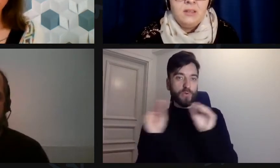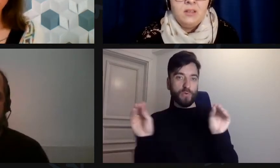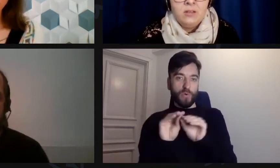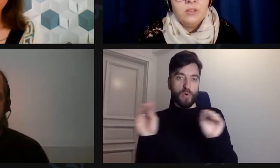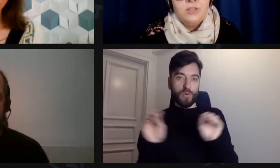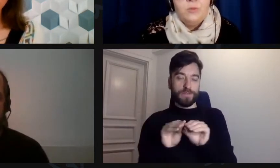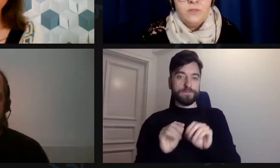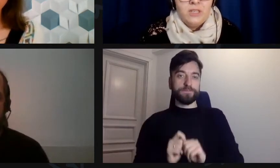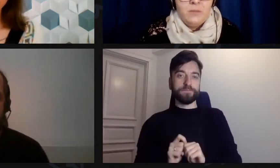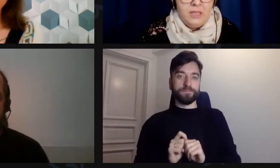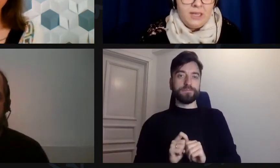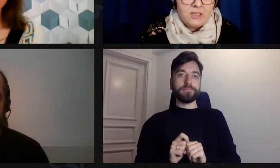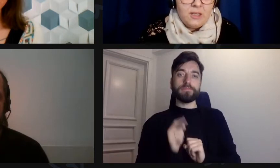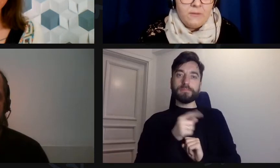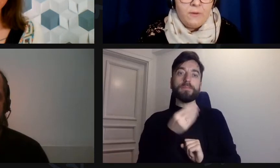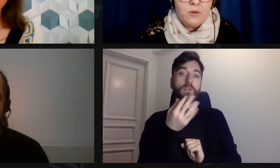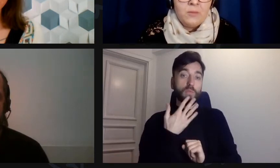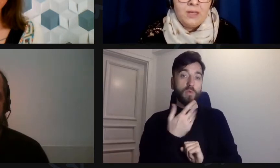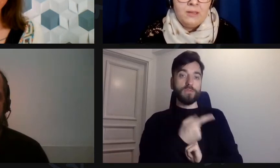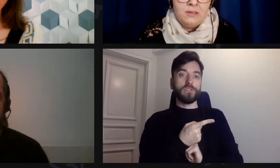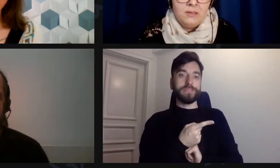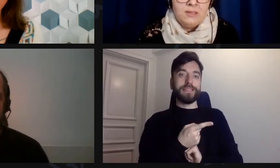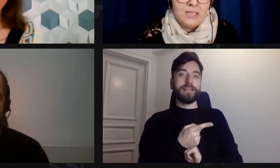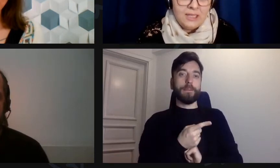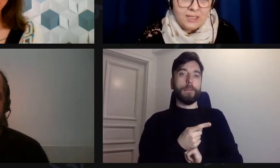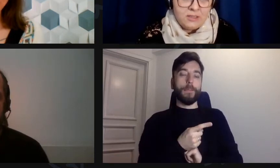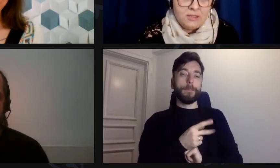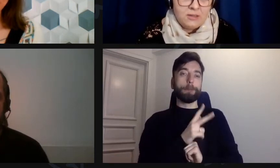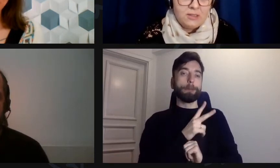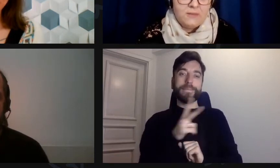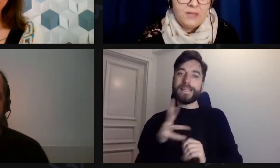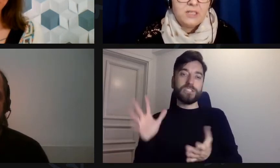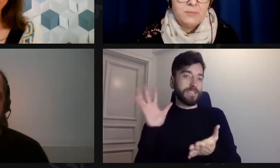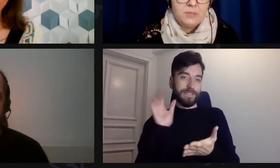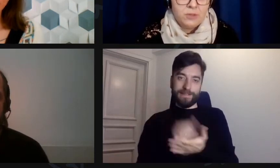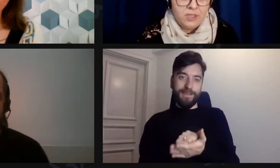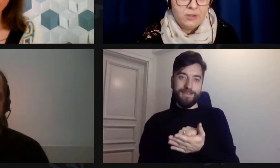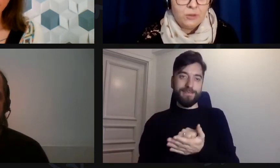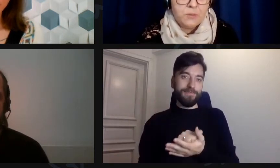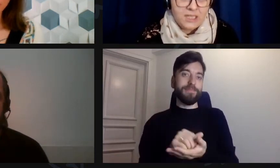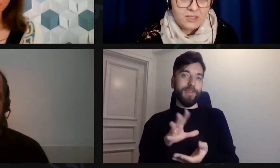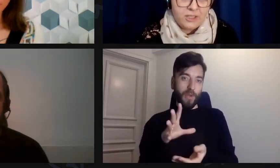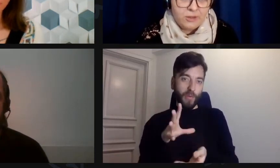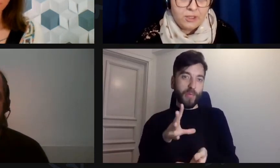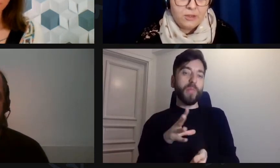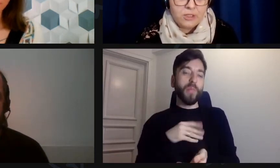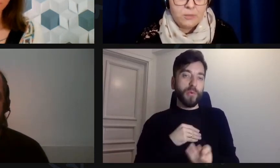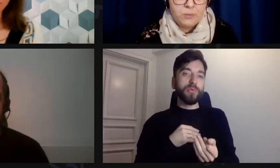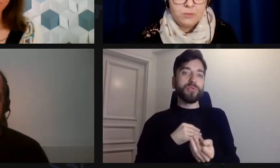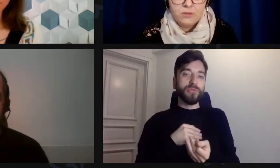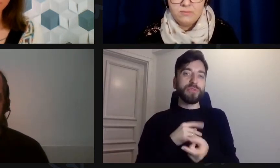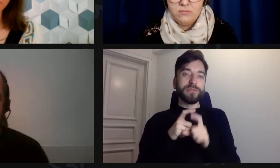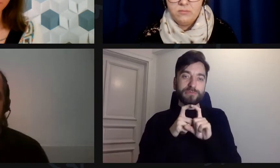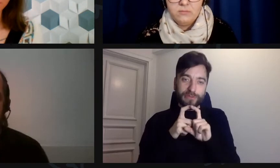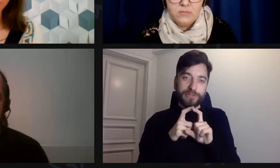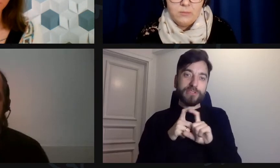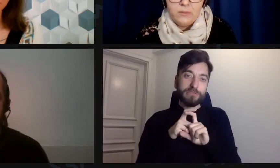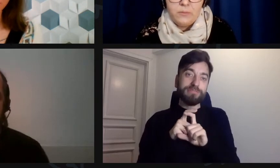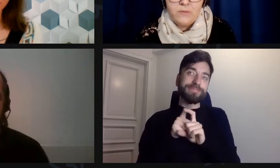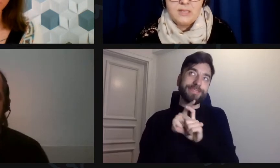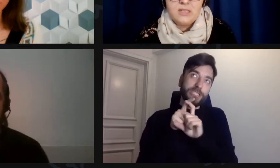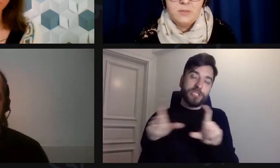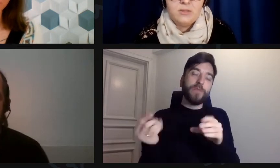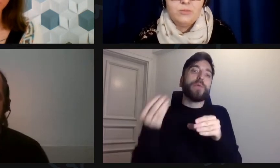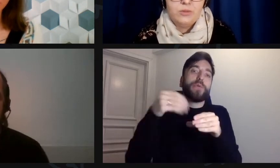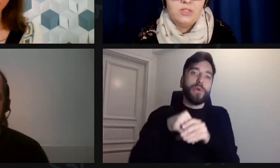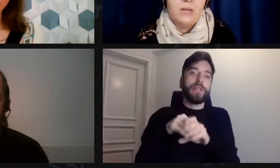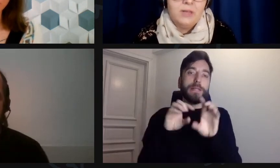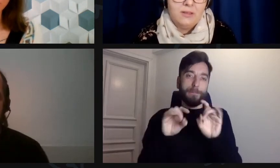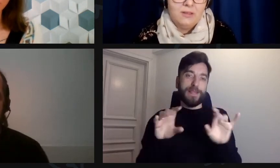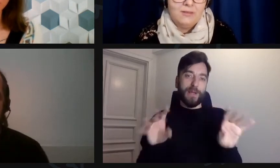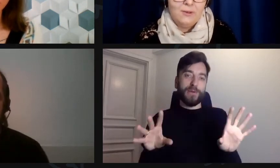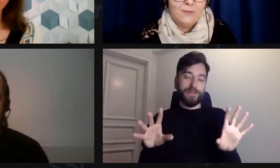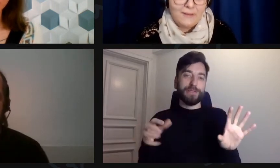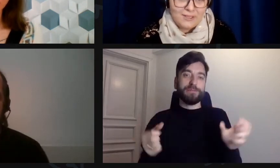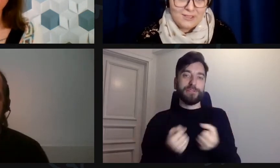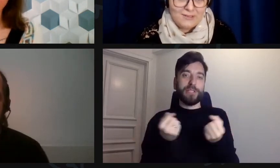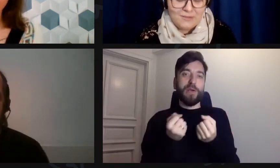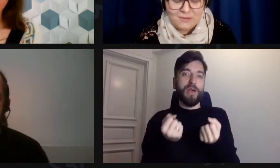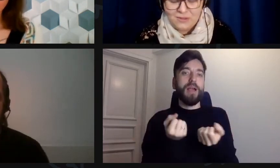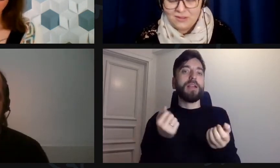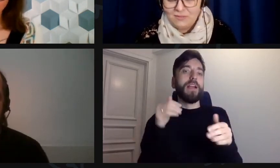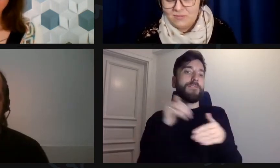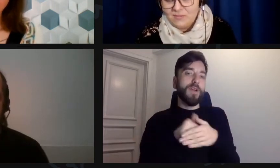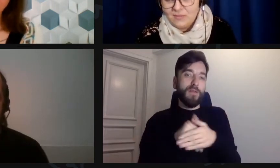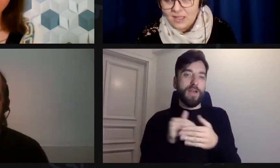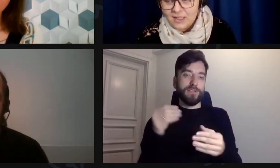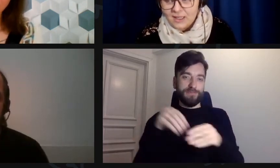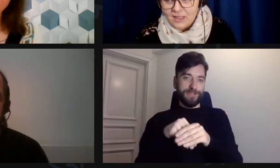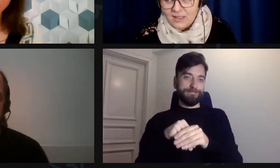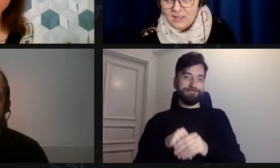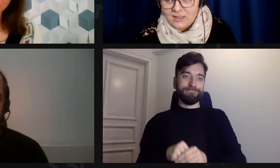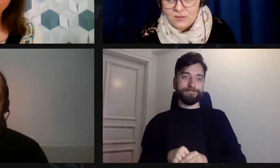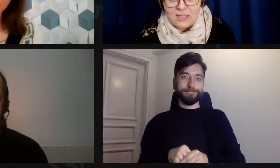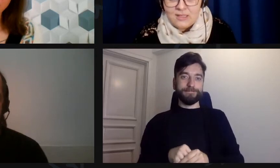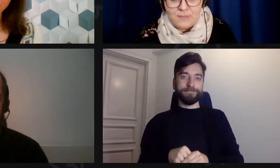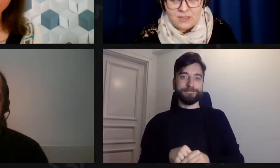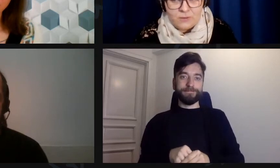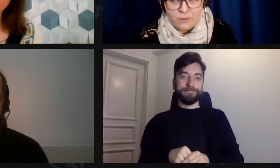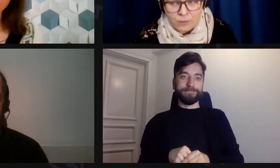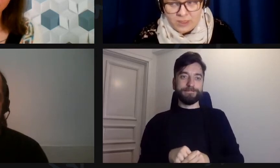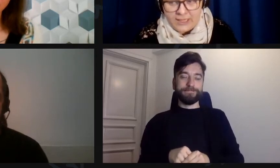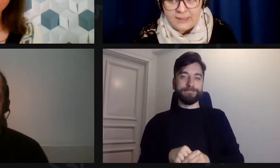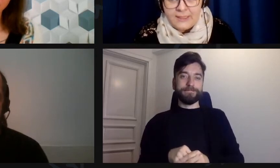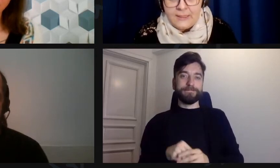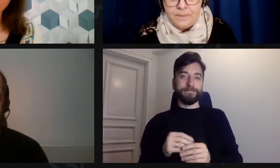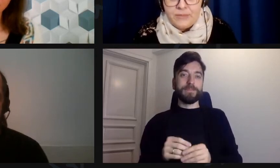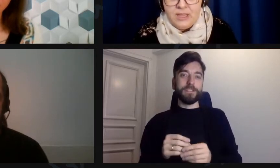to o czym mówisz, nie każda forma stwarza bezpośrednią przestrzeń do tego, żeby wprowadzać bardzo dużo działań wychowawczych związanych z praca w grupie.